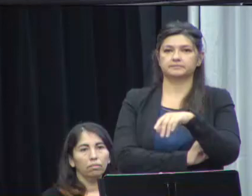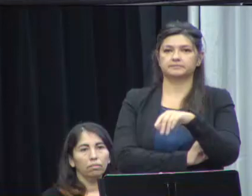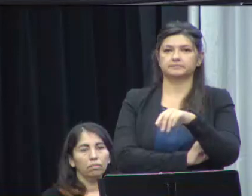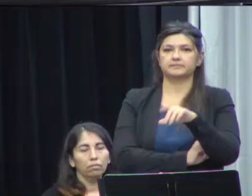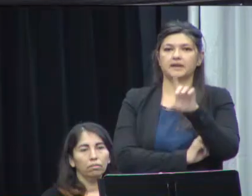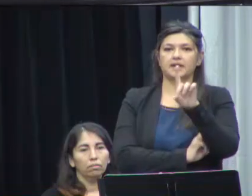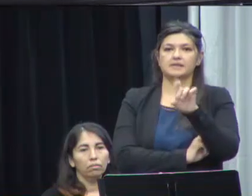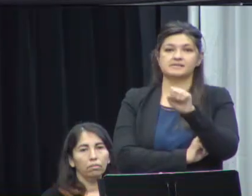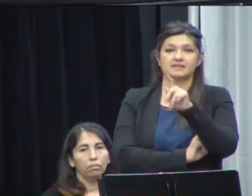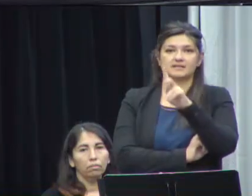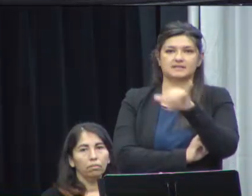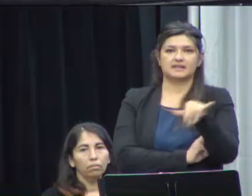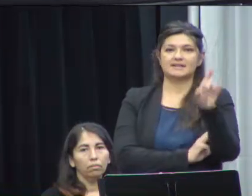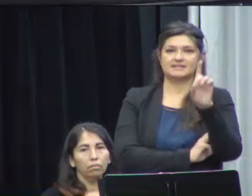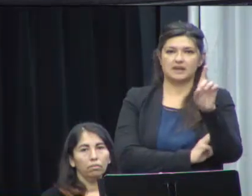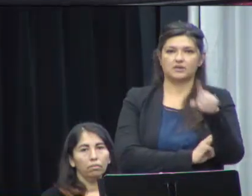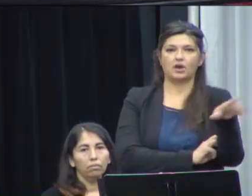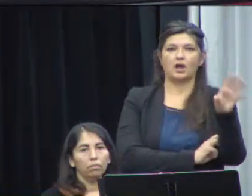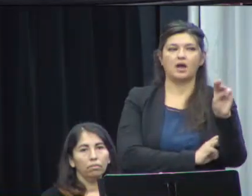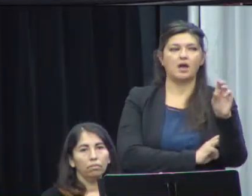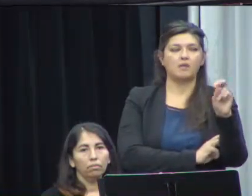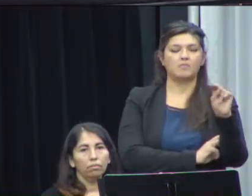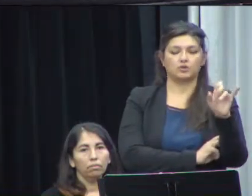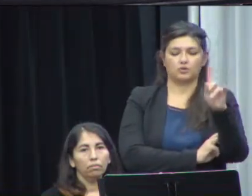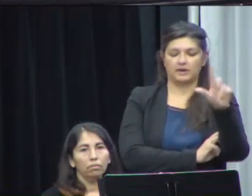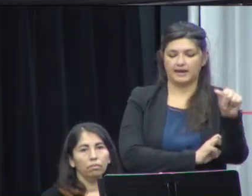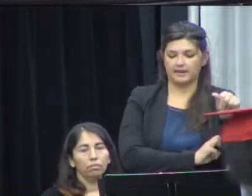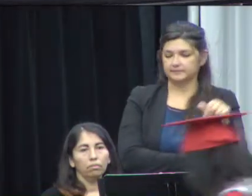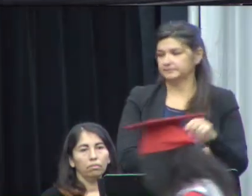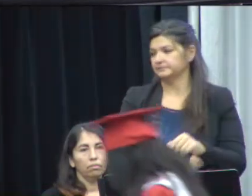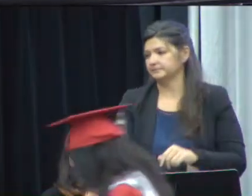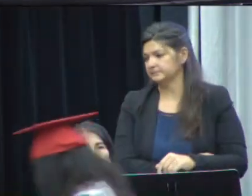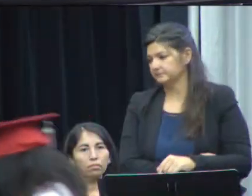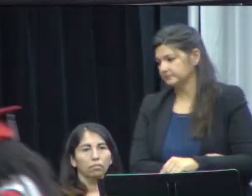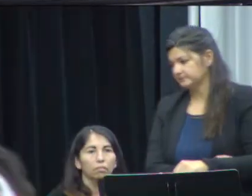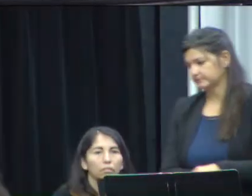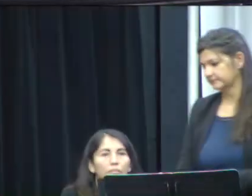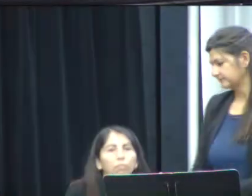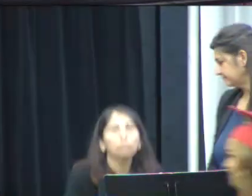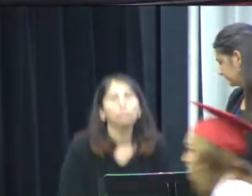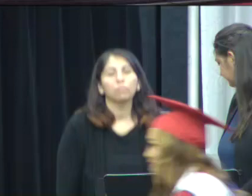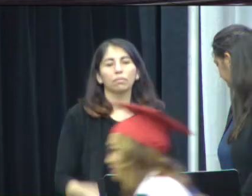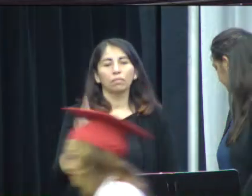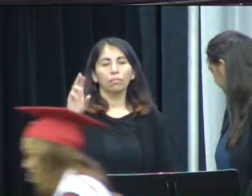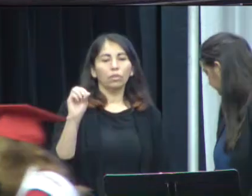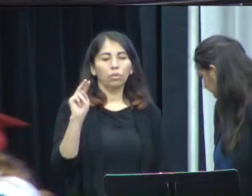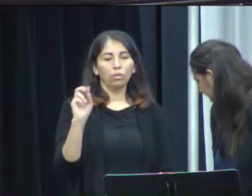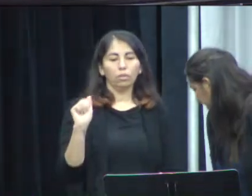Destiny Danielle Montoya. (audience applauds) Ronan Montoya.